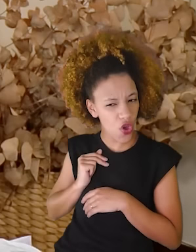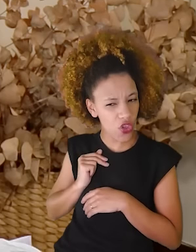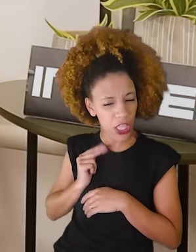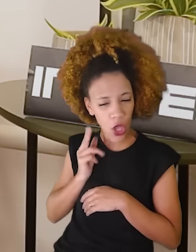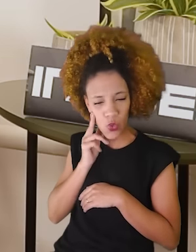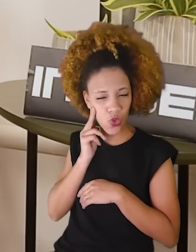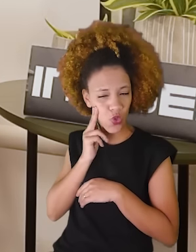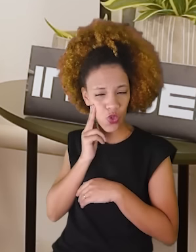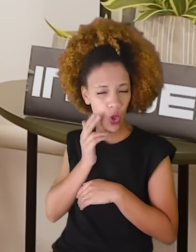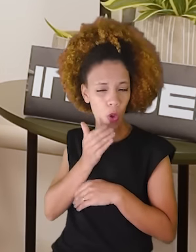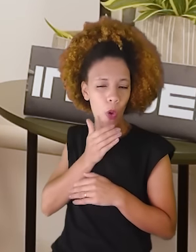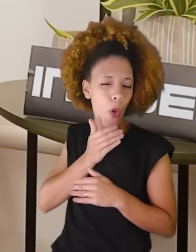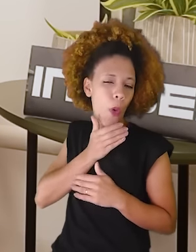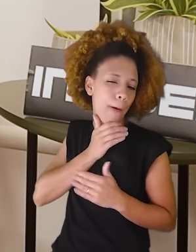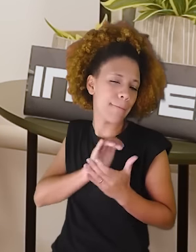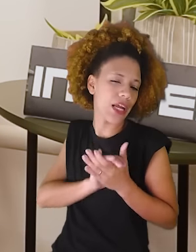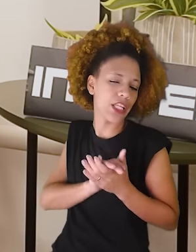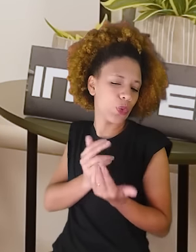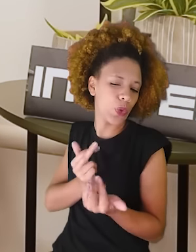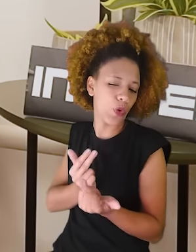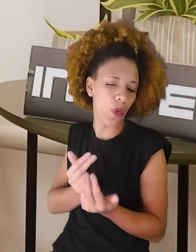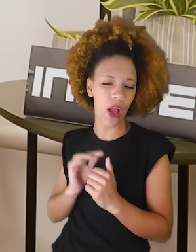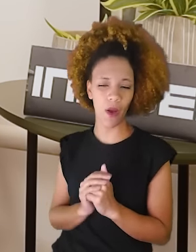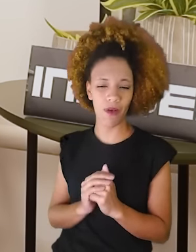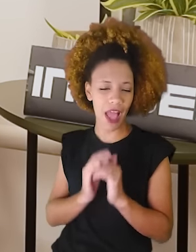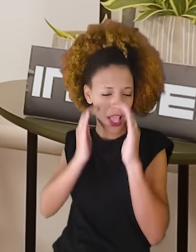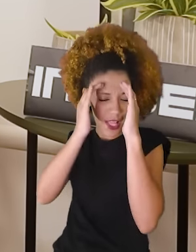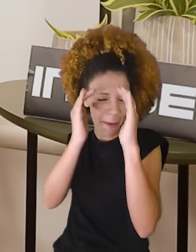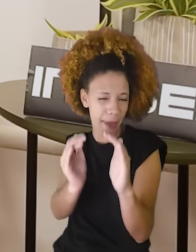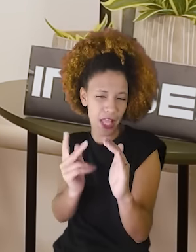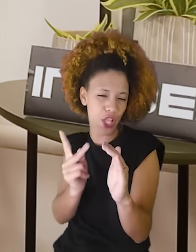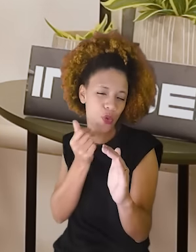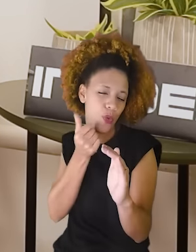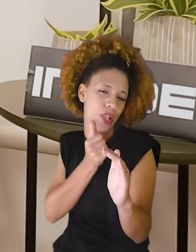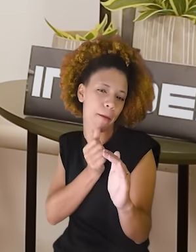um sonho um marido como você tão respeitoso com sua esposa nossa se um dia for casar com alguém